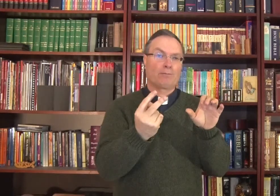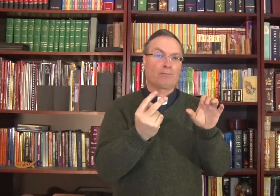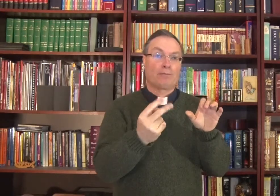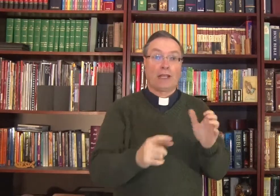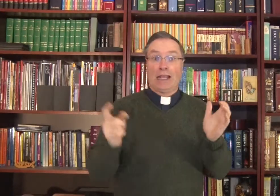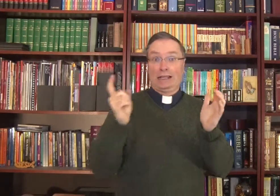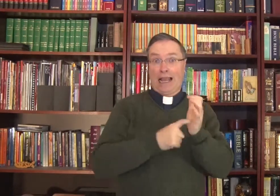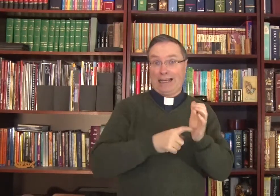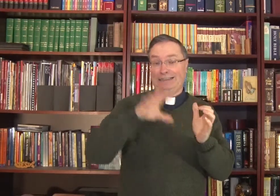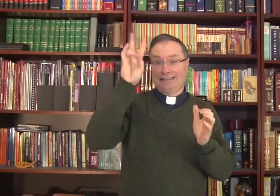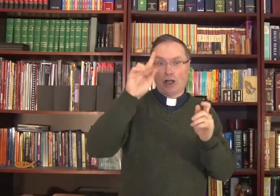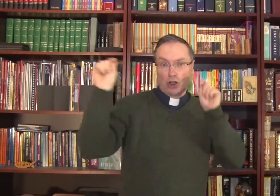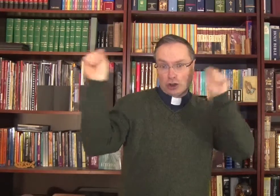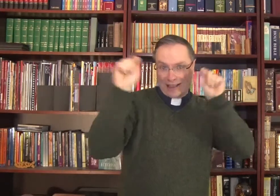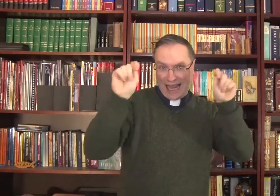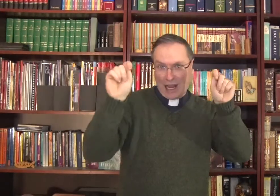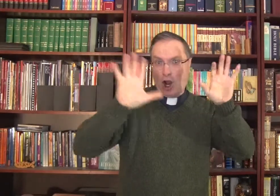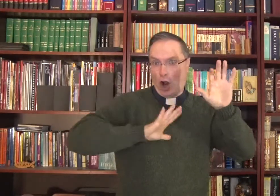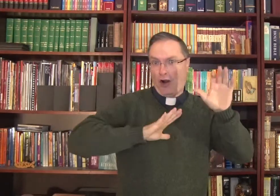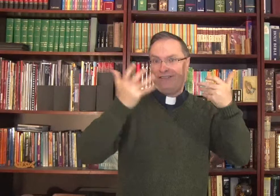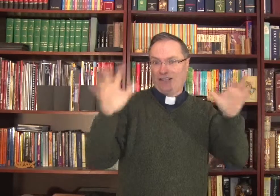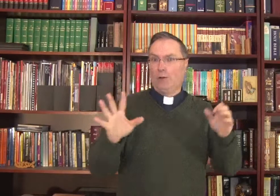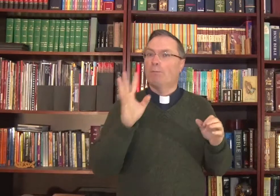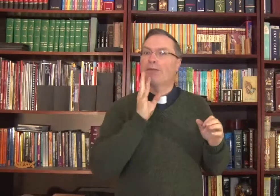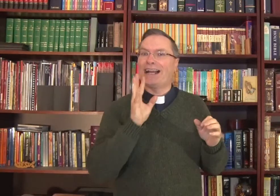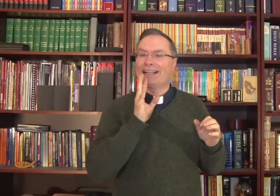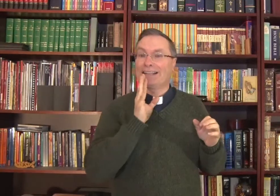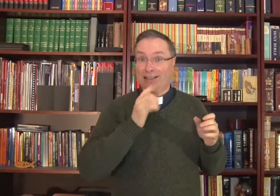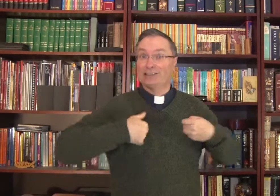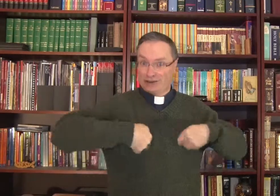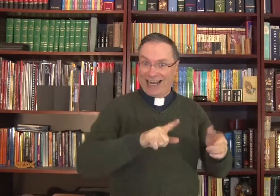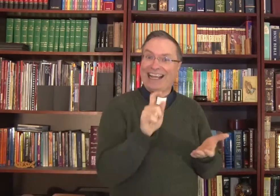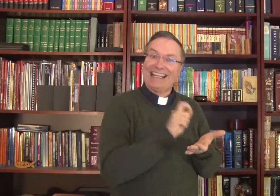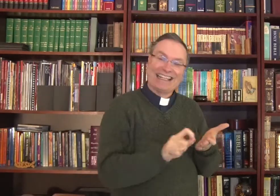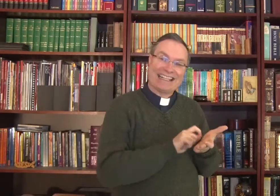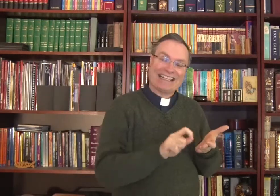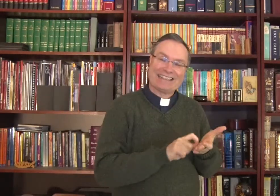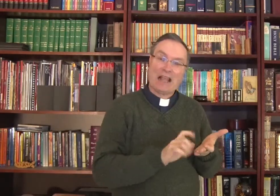Quand les sept tonnerres eurent fini de parler, j’allais écrire,